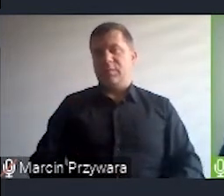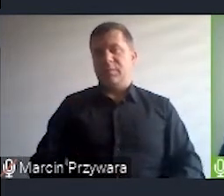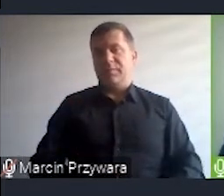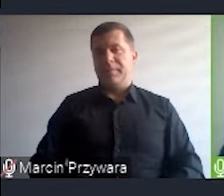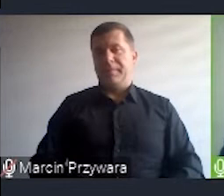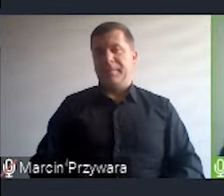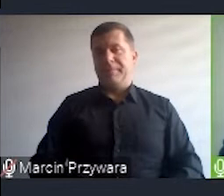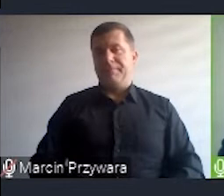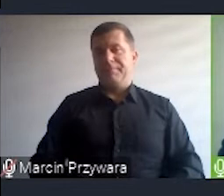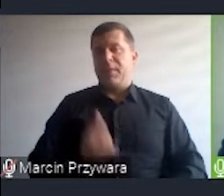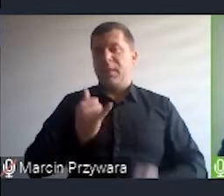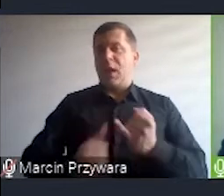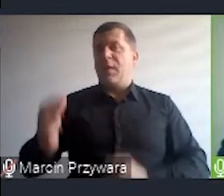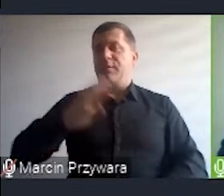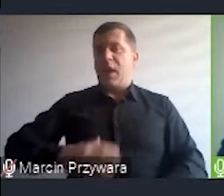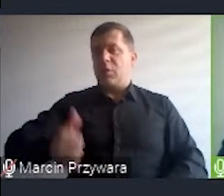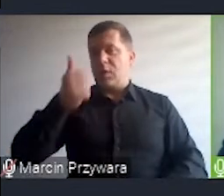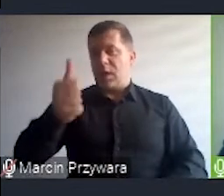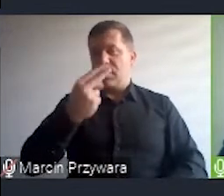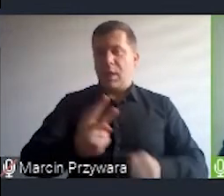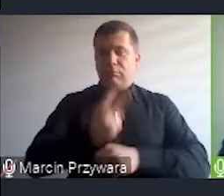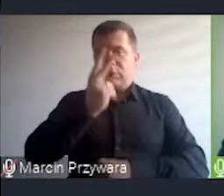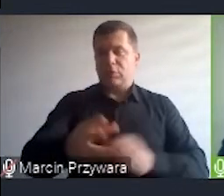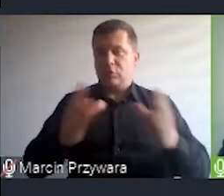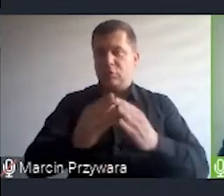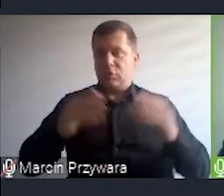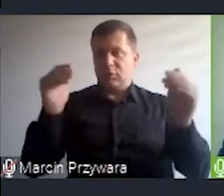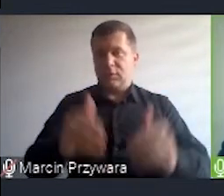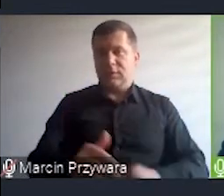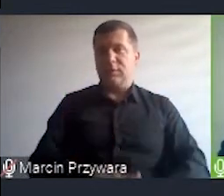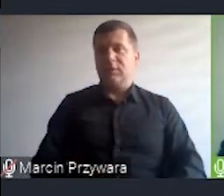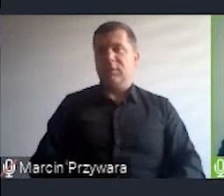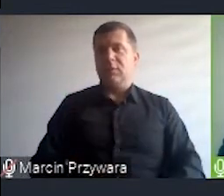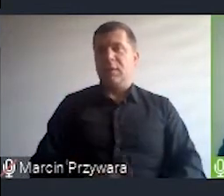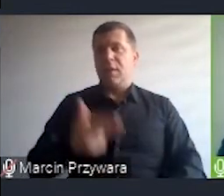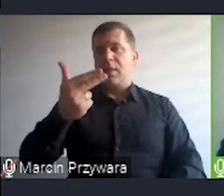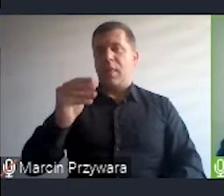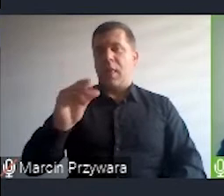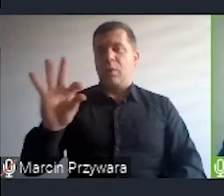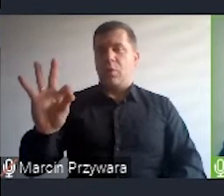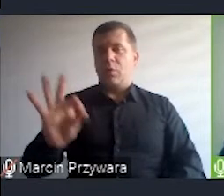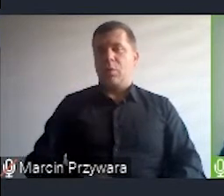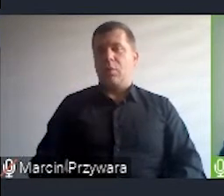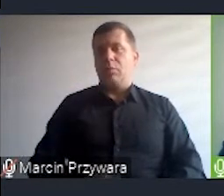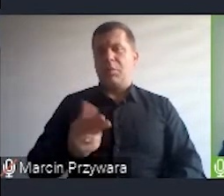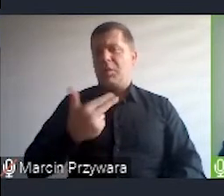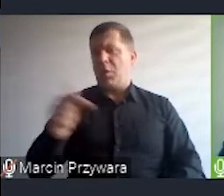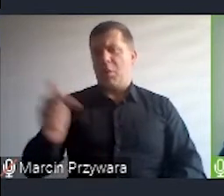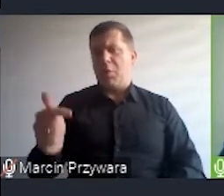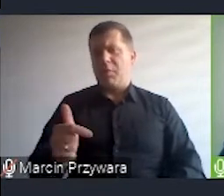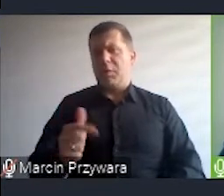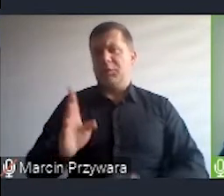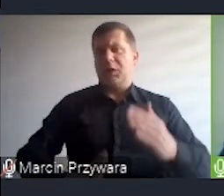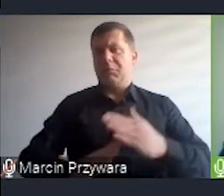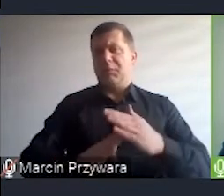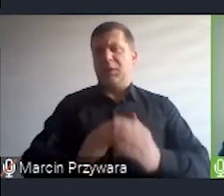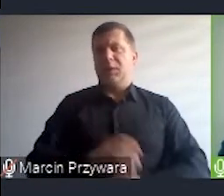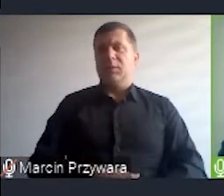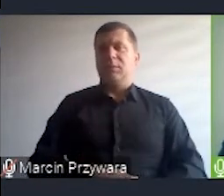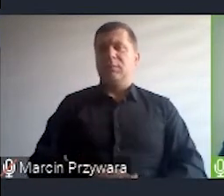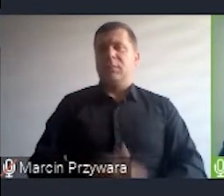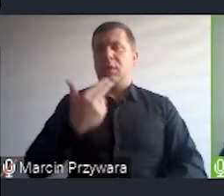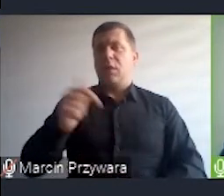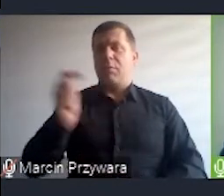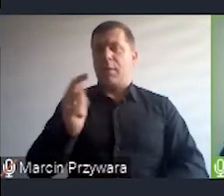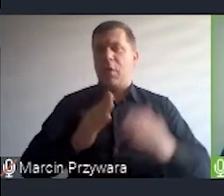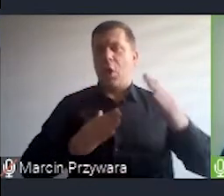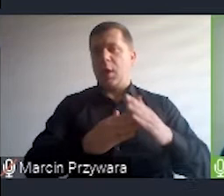Czyli jeżeli wartość jednostkowa nie przekracza 10 000 netto to nie obowiązuje ten limit, nie obowiązuje to ograniczenie.